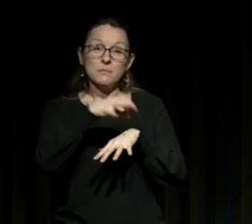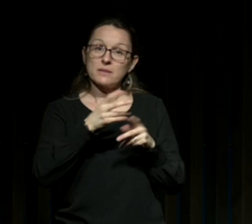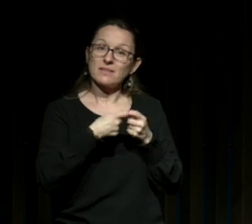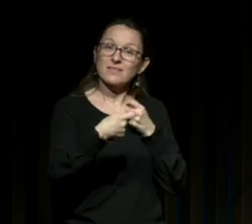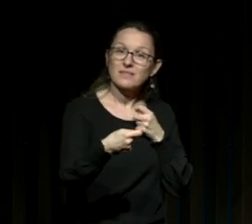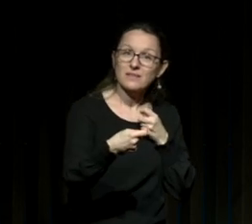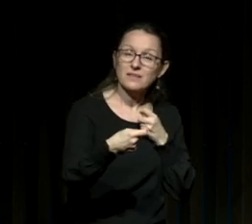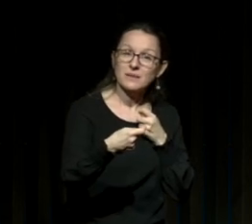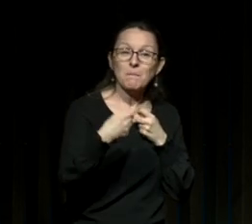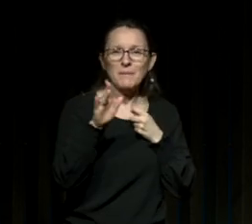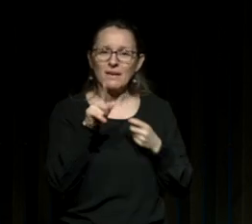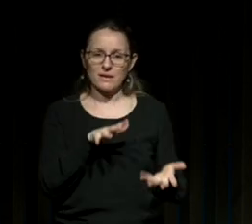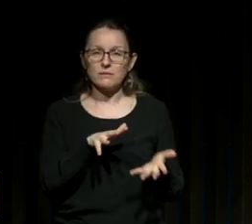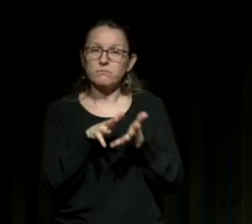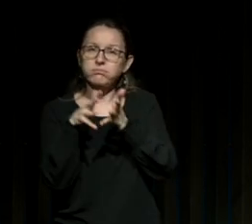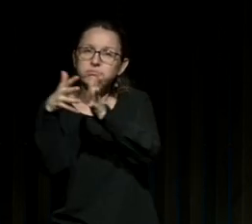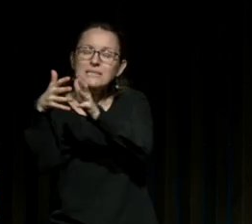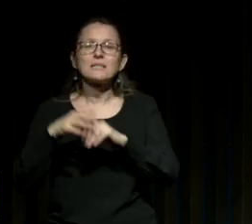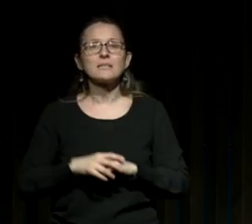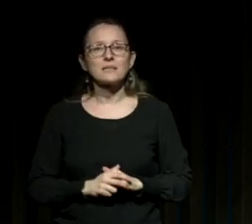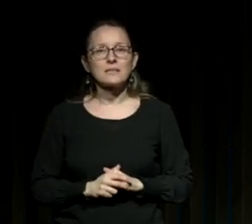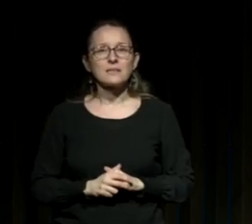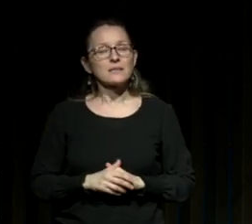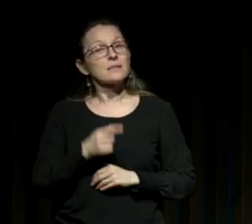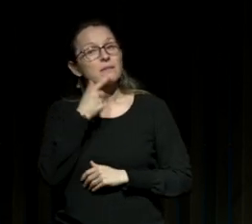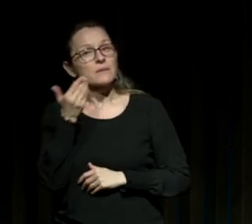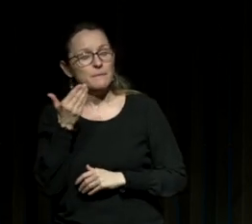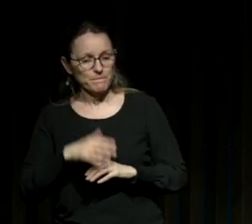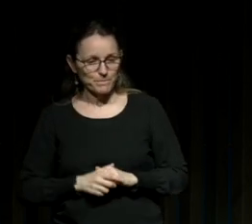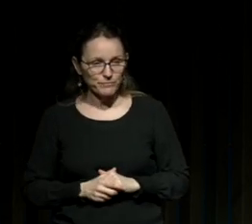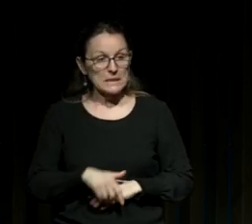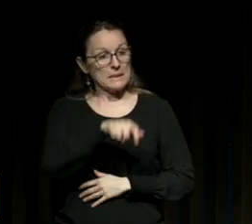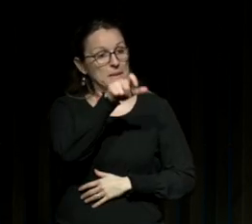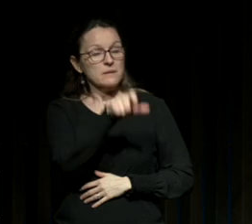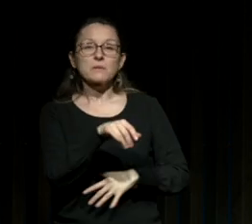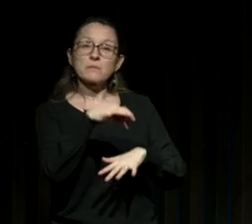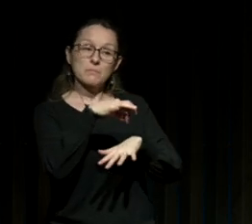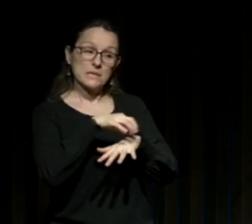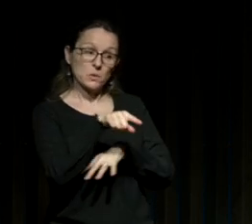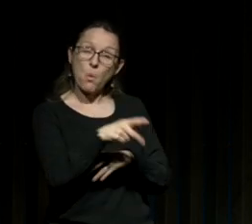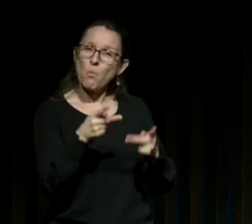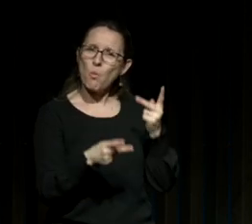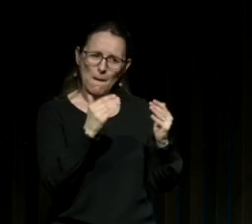maladie évolutive c'est à dire que un patient va pas toujours pesé le même poids au cours de sa